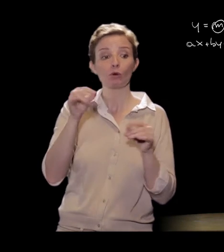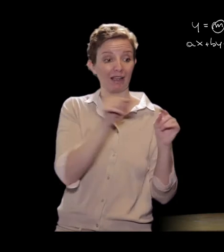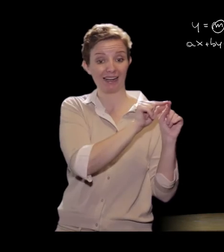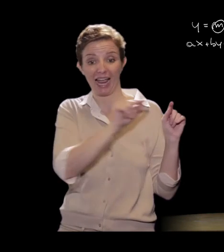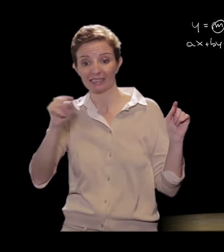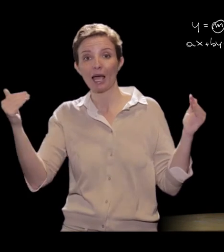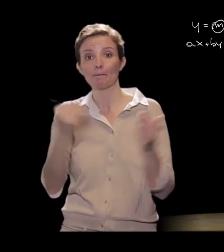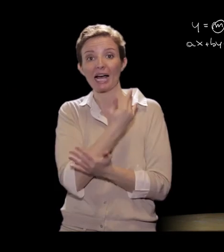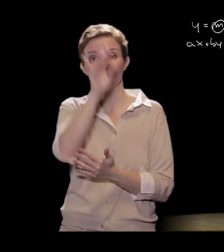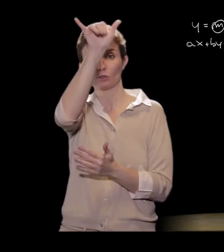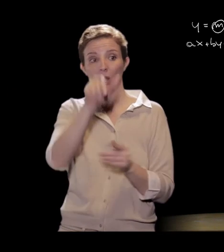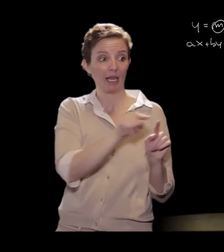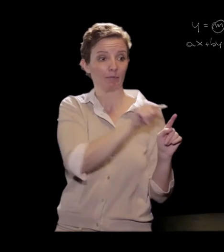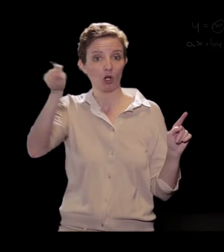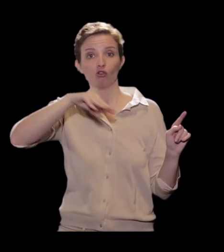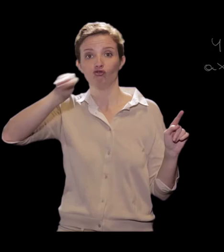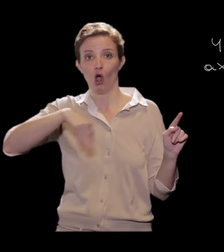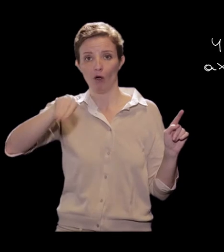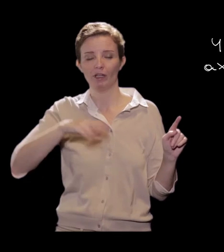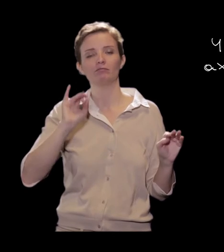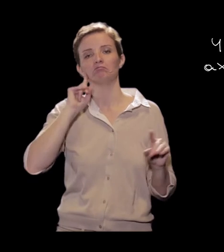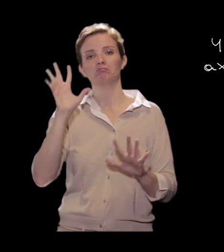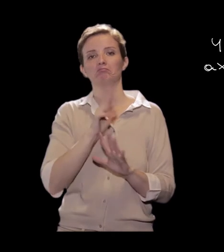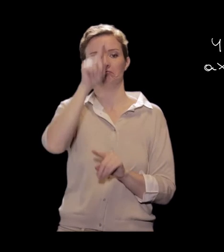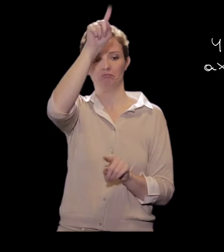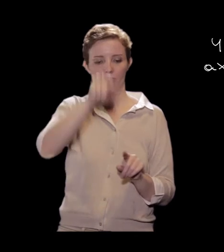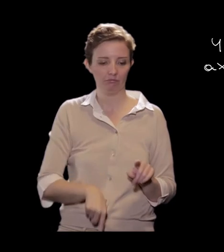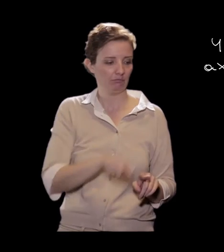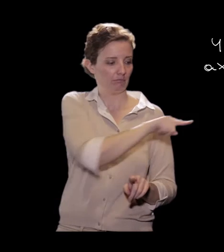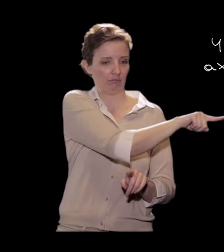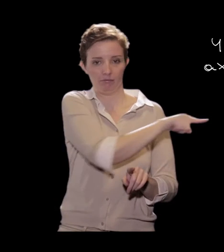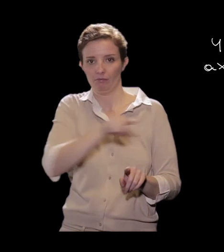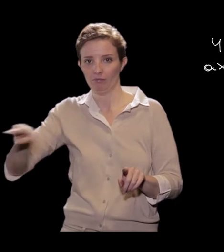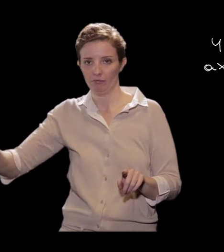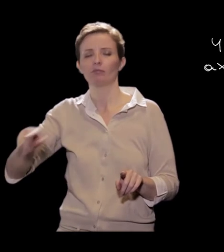Per cui, se abbiamo una retta di questo tipo nel piano cartesiano